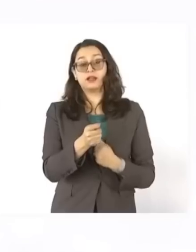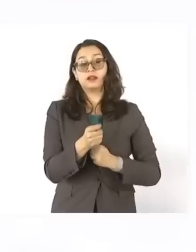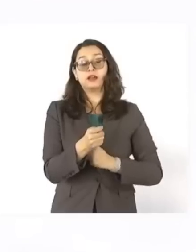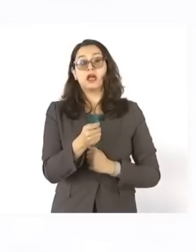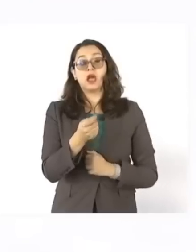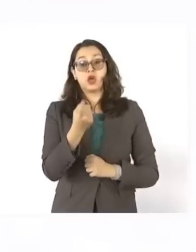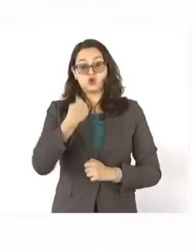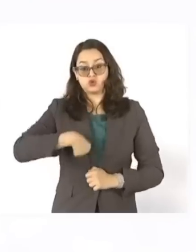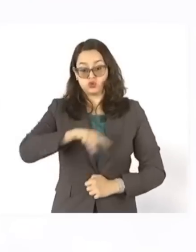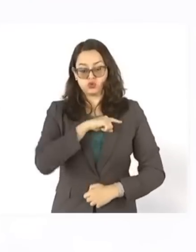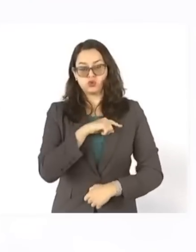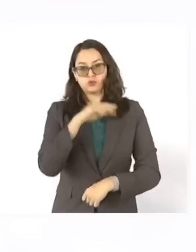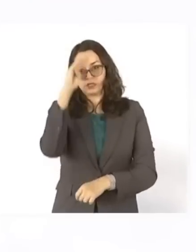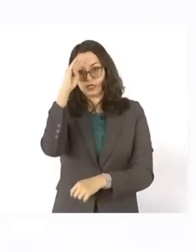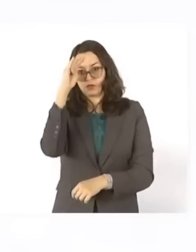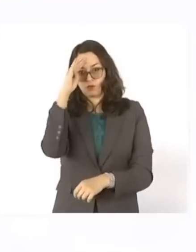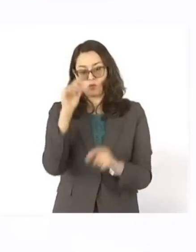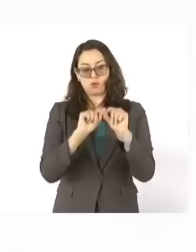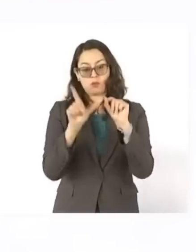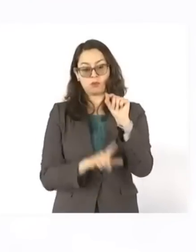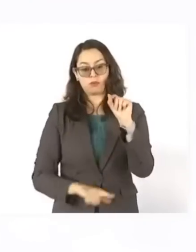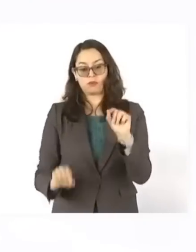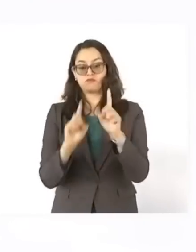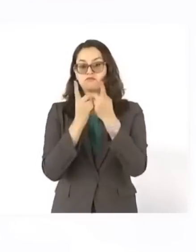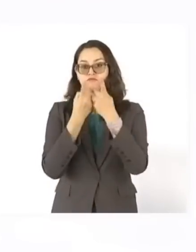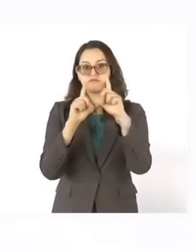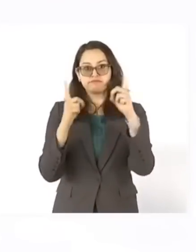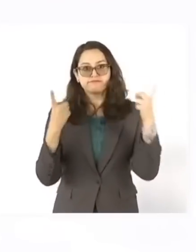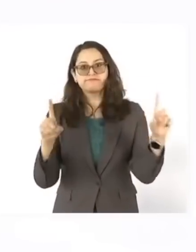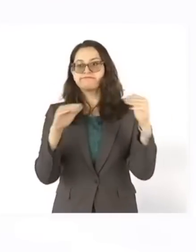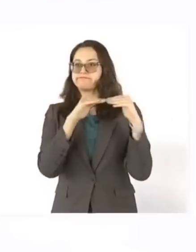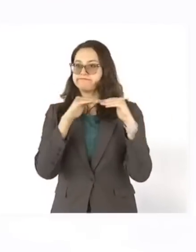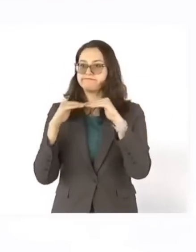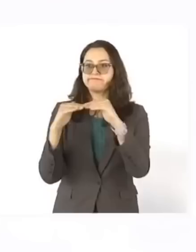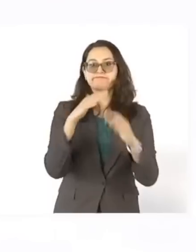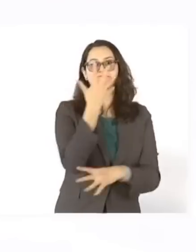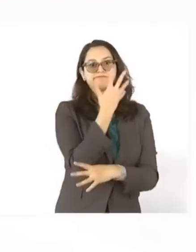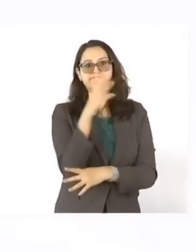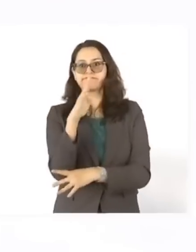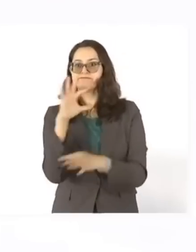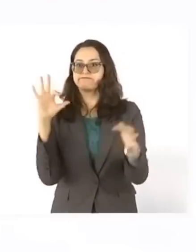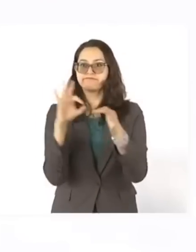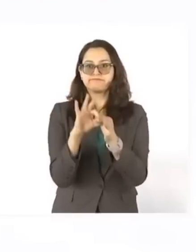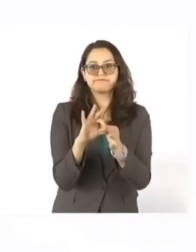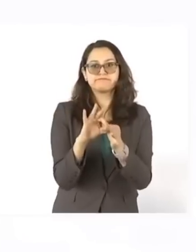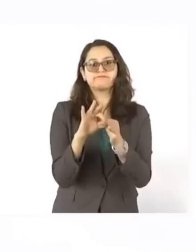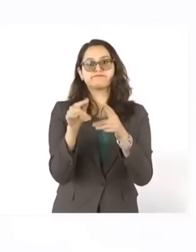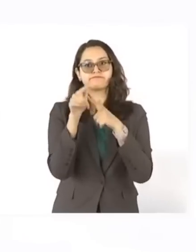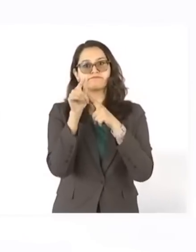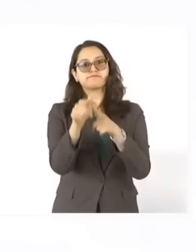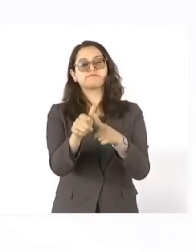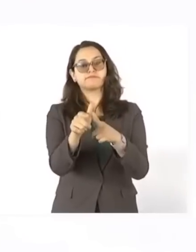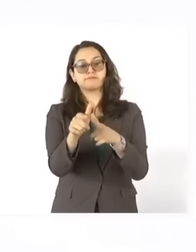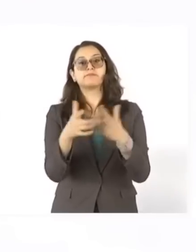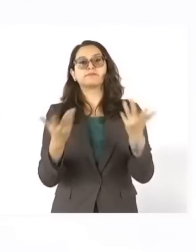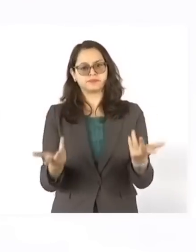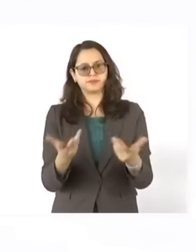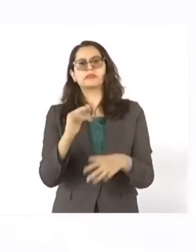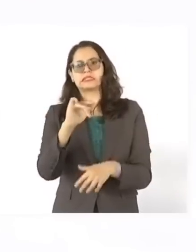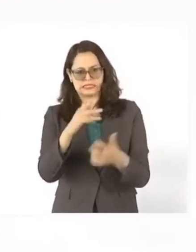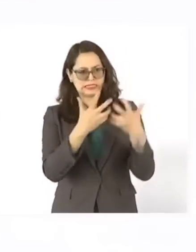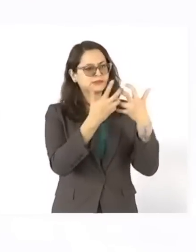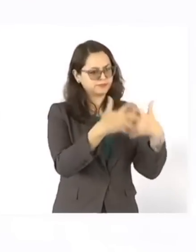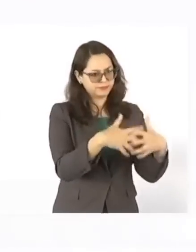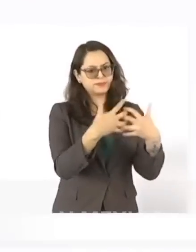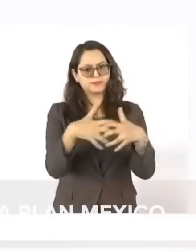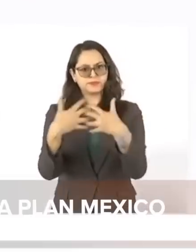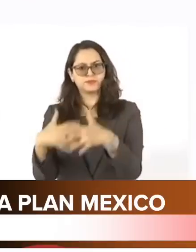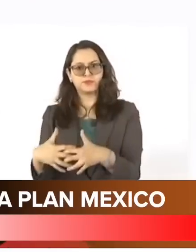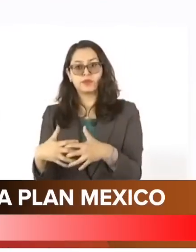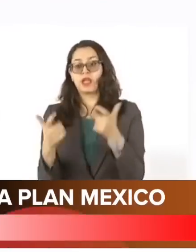de nuestro país equitativo sustentable de industrialización de crecimiento económico